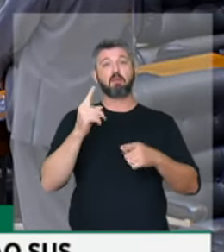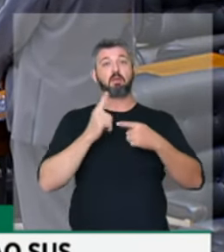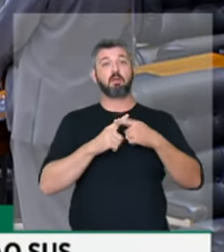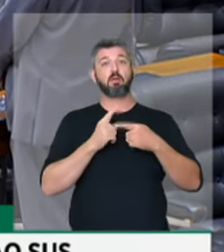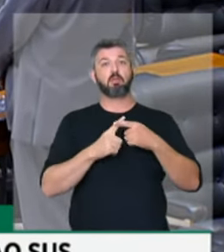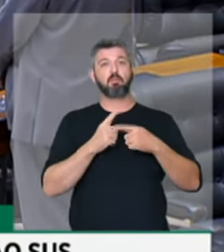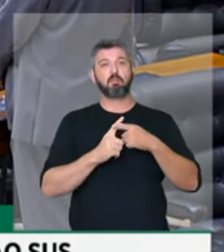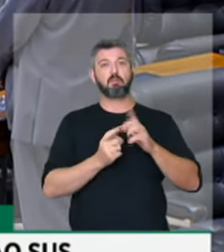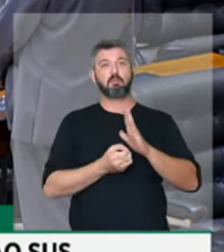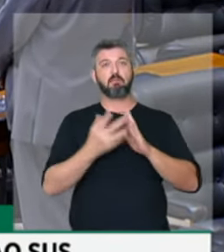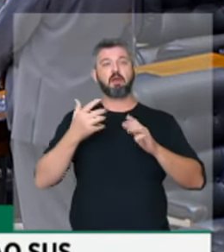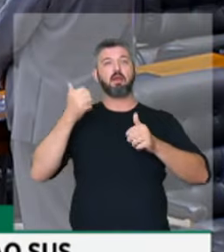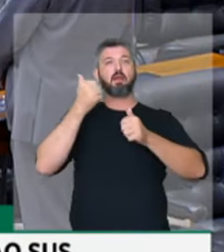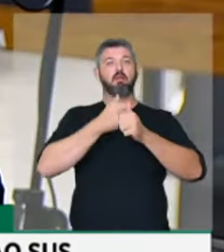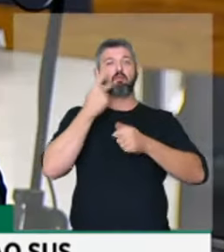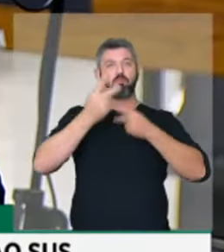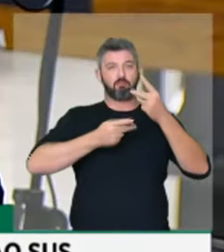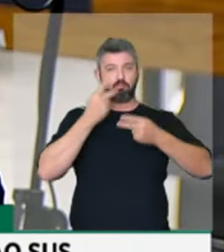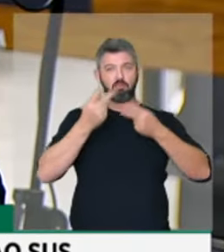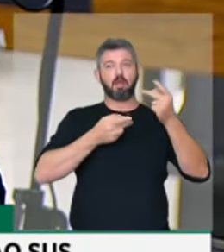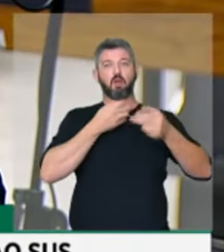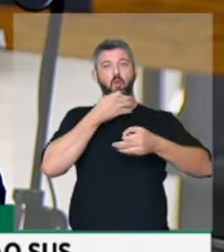PORQUE FORAM VÁRIAS AS MANIFESTAÇÕES QUE NÓS RECEBEMOS HOJE. INCLUSIVE DA